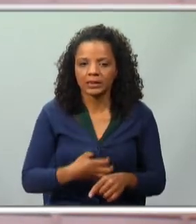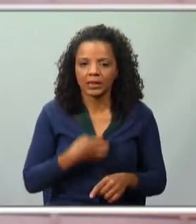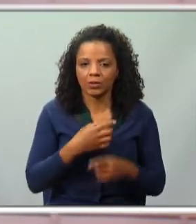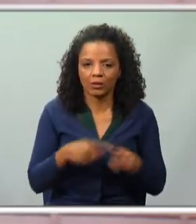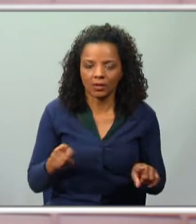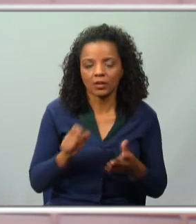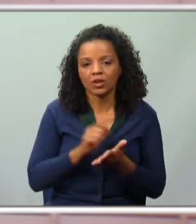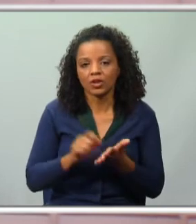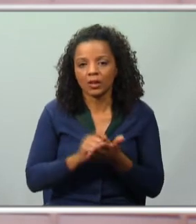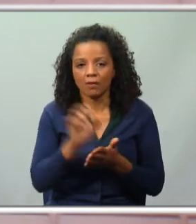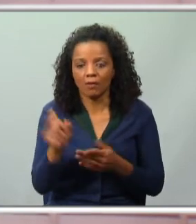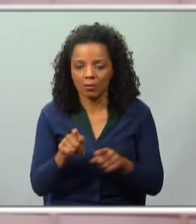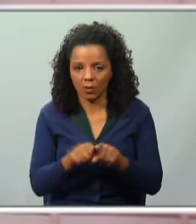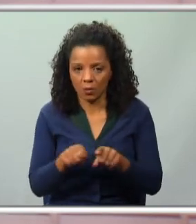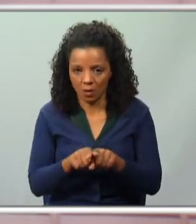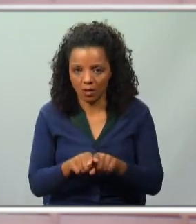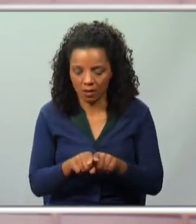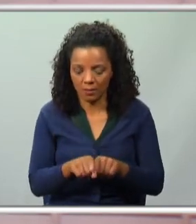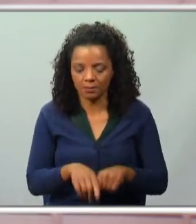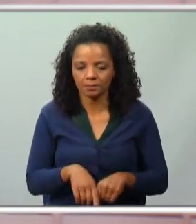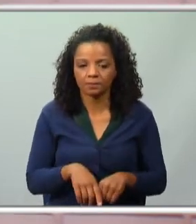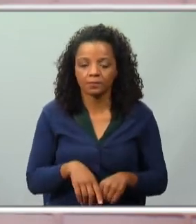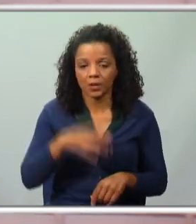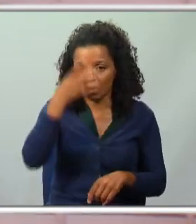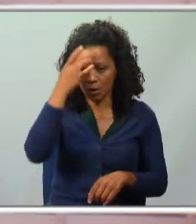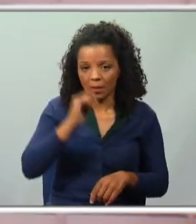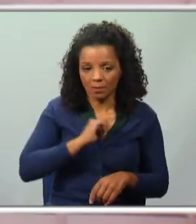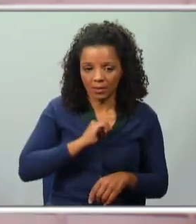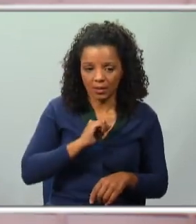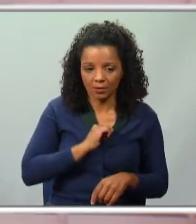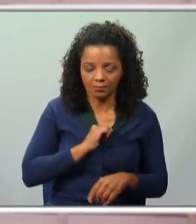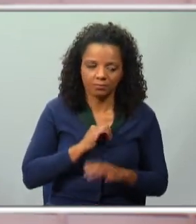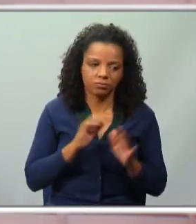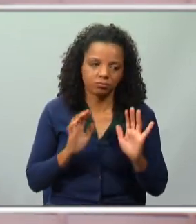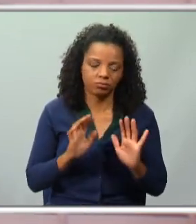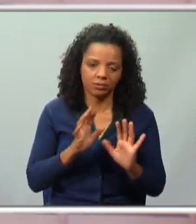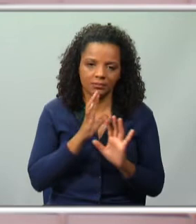perceber entre elas nesta forma que na minha opinião está brilhante conseguimos 以這種方式在他們中間感知到我的意見很棒，我們明白了